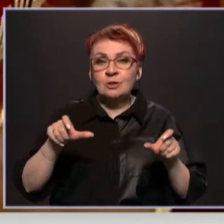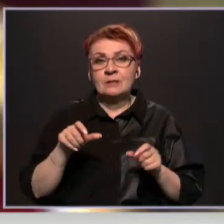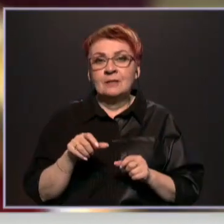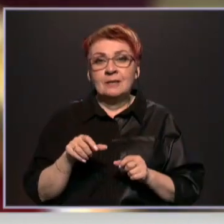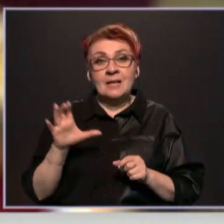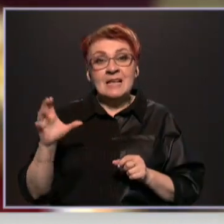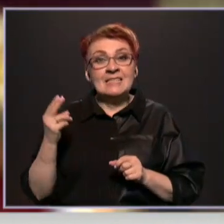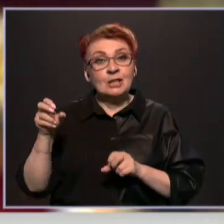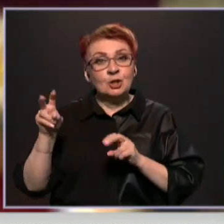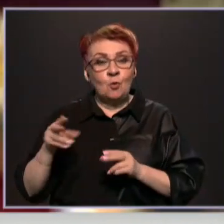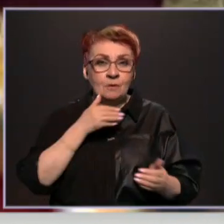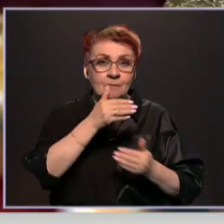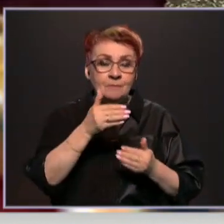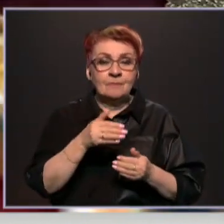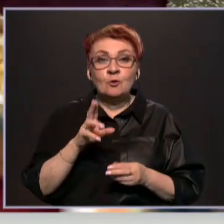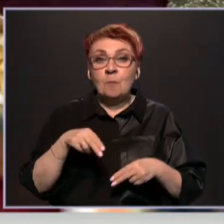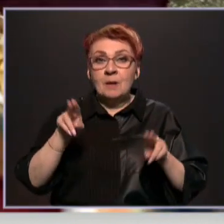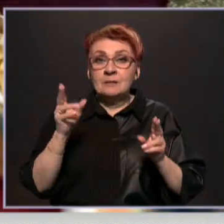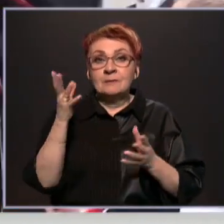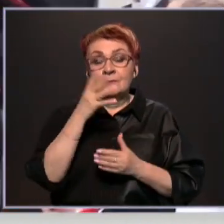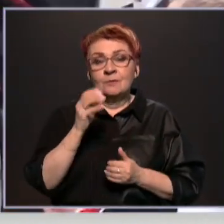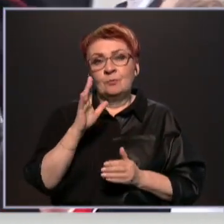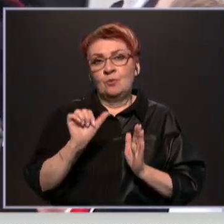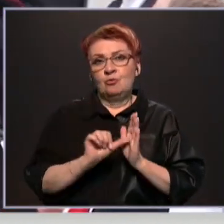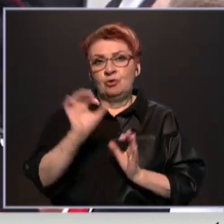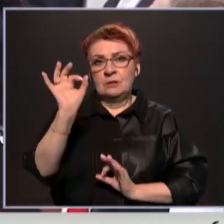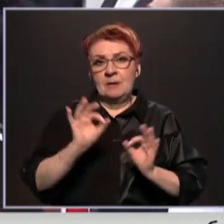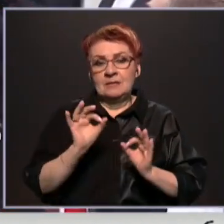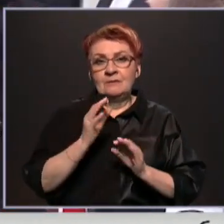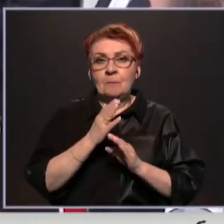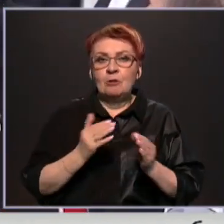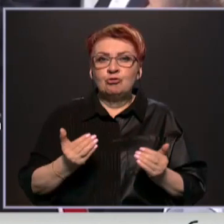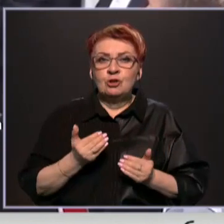но на пасхальную ночную службу пойдут всего Шесть процентов половина жителей России будут